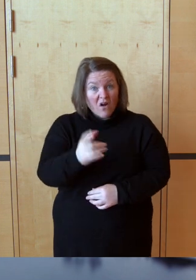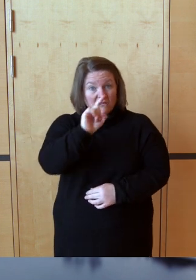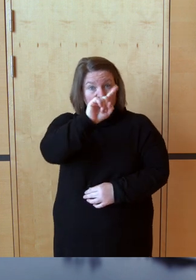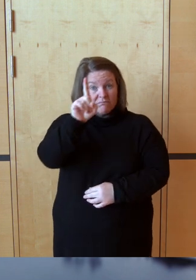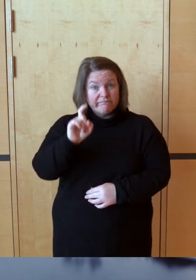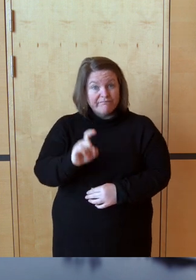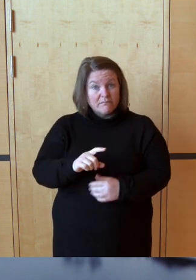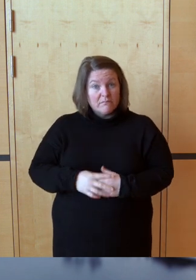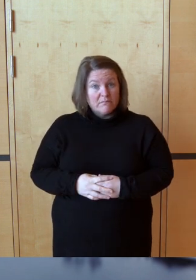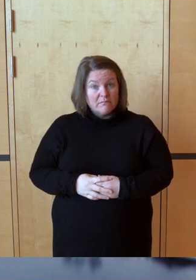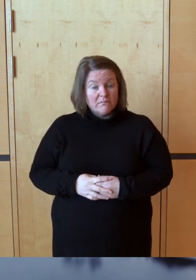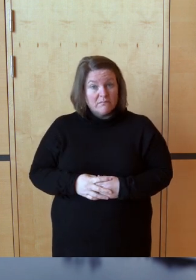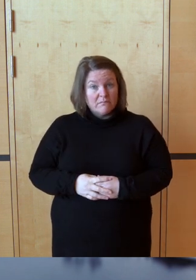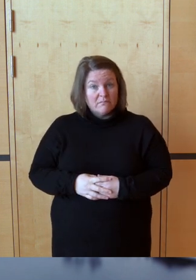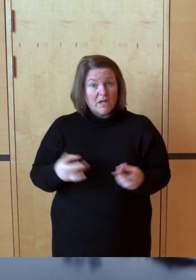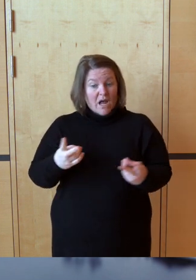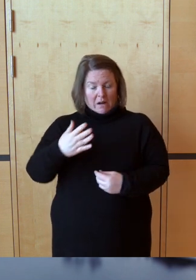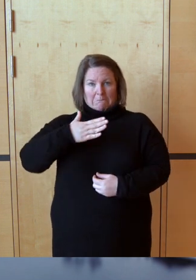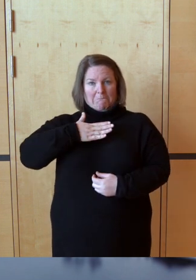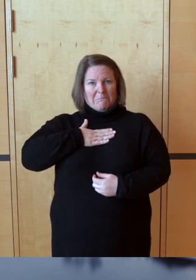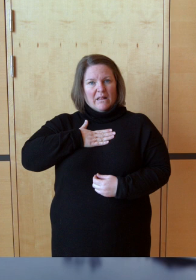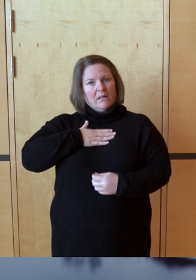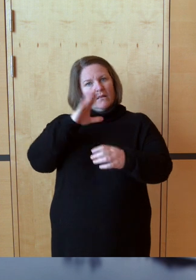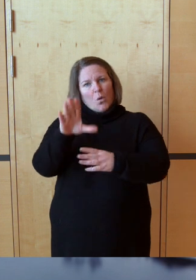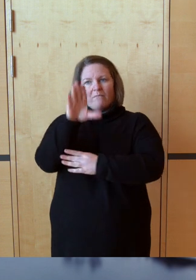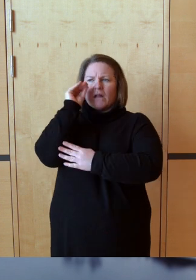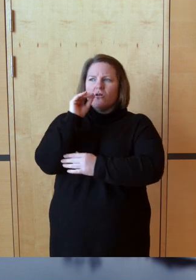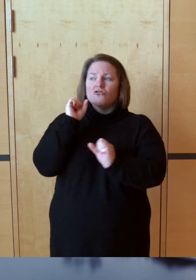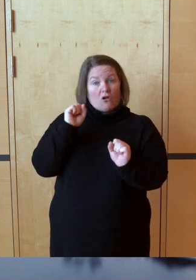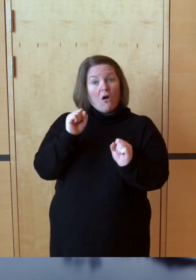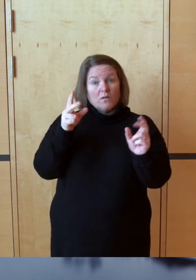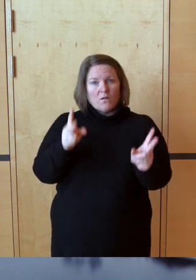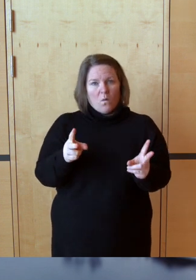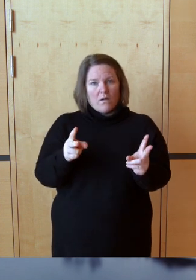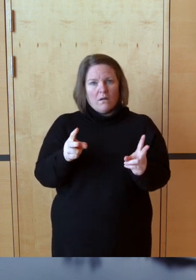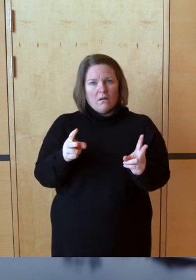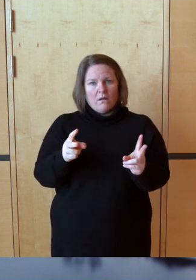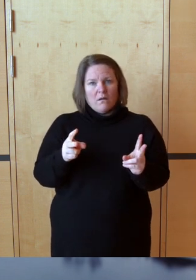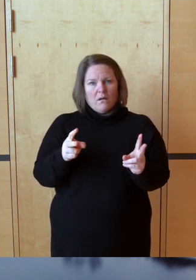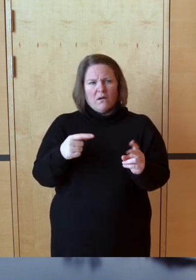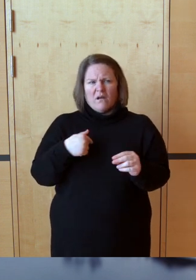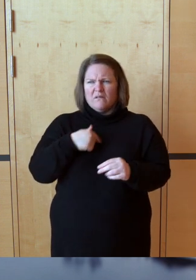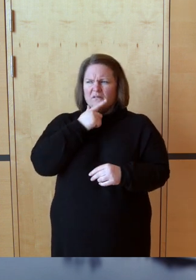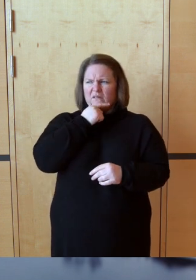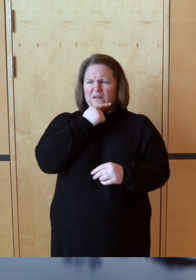I vart fall min bild att det borde vara så Förstår inte riktigt hur man värderar den här grej